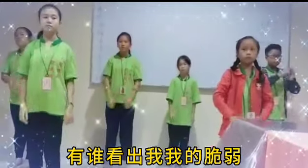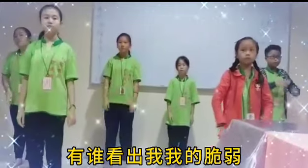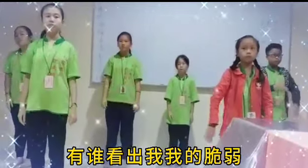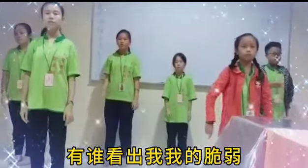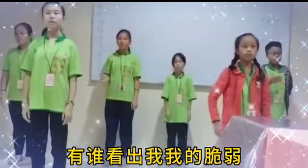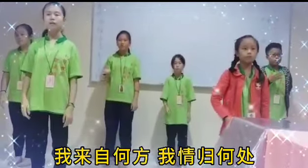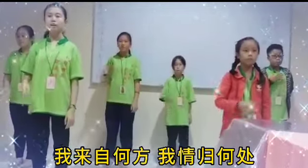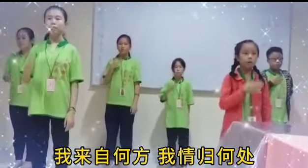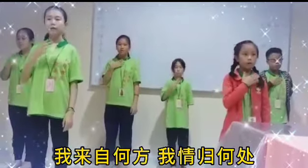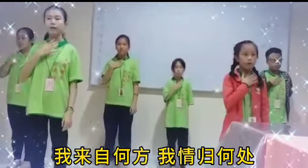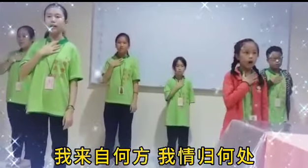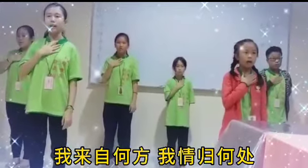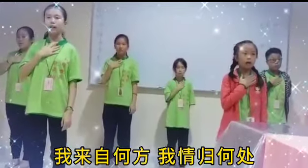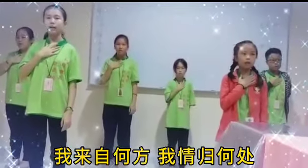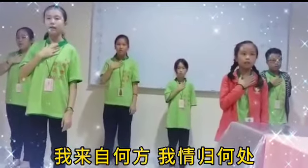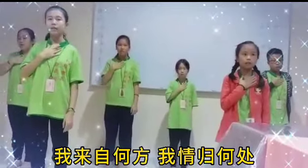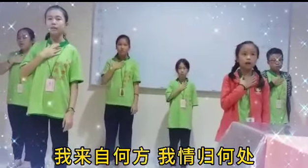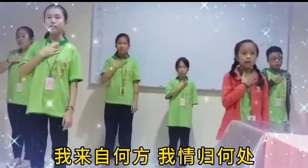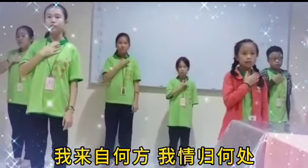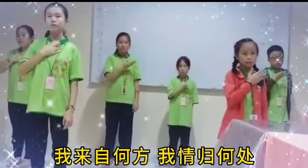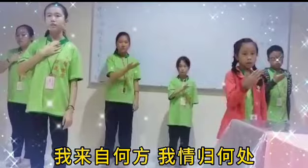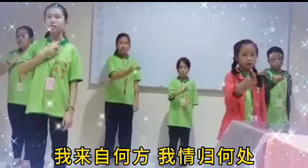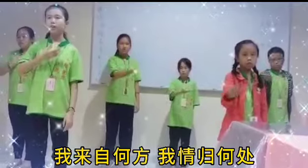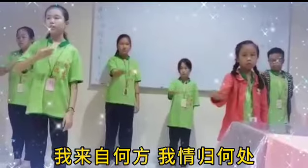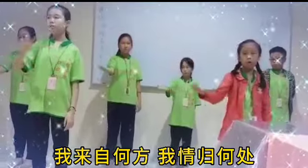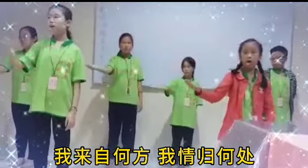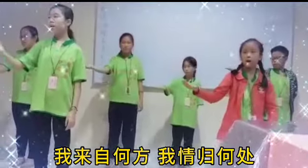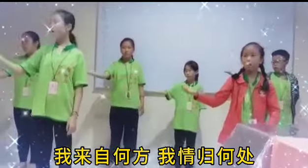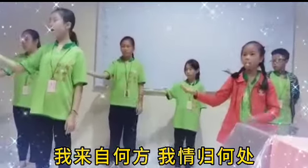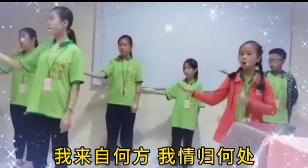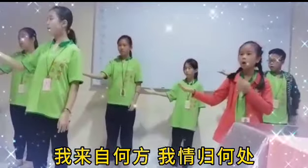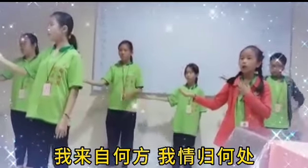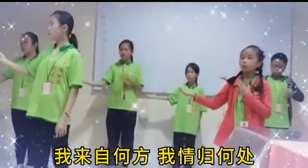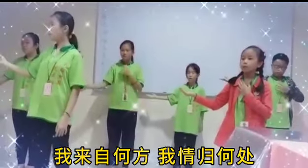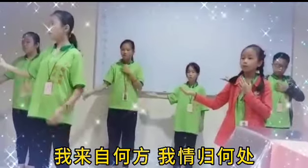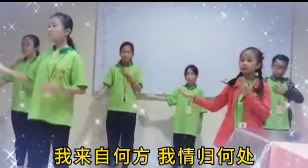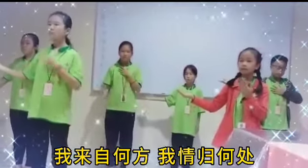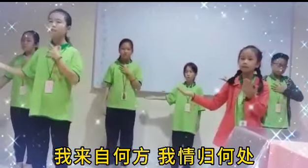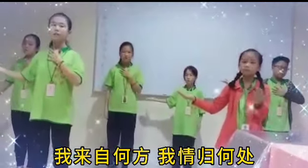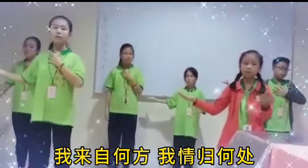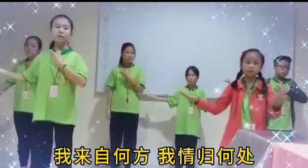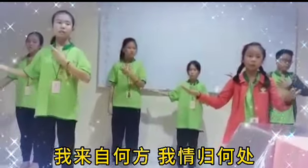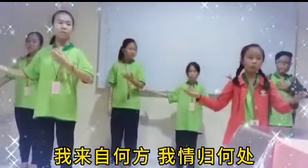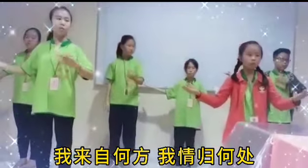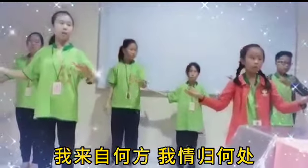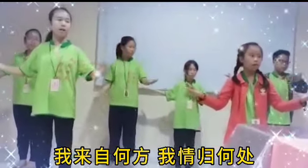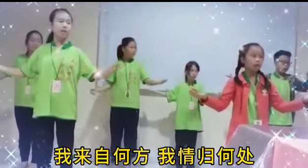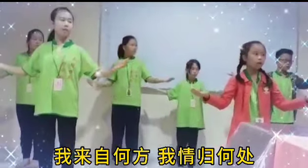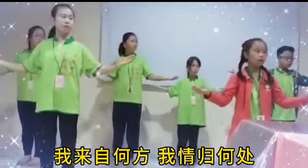我来自何方 我情归何处